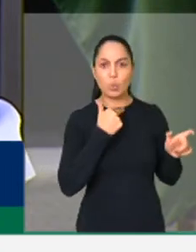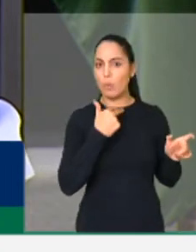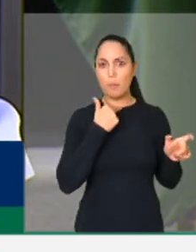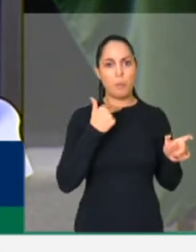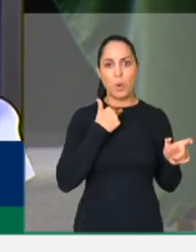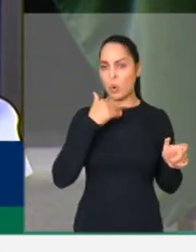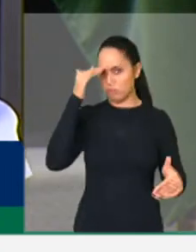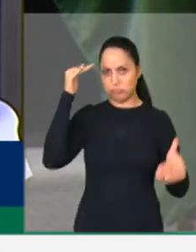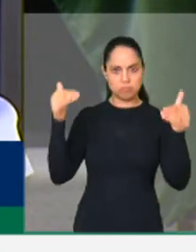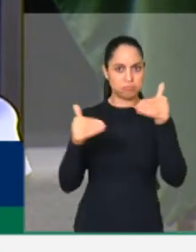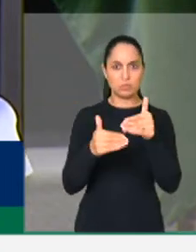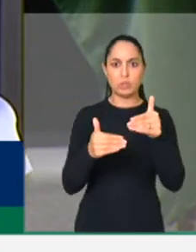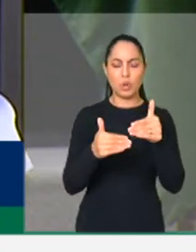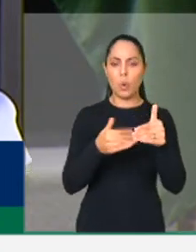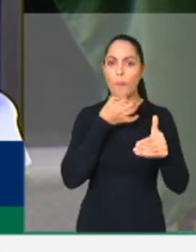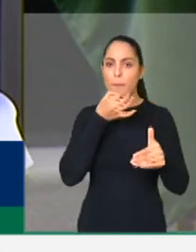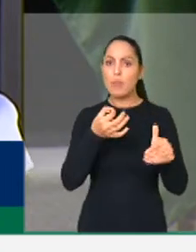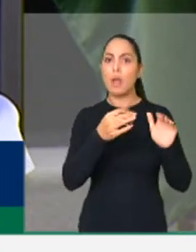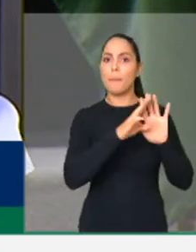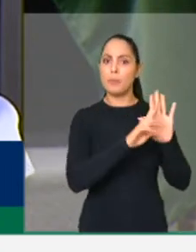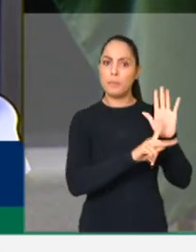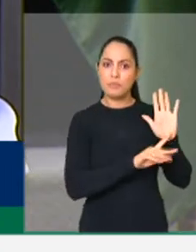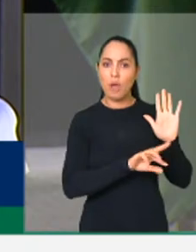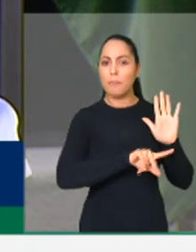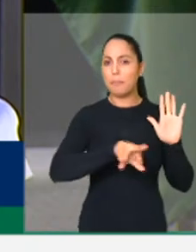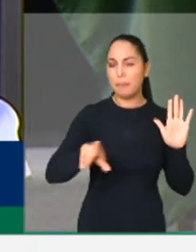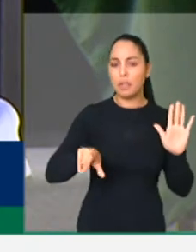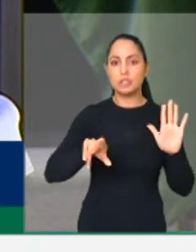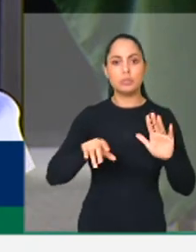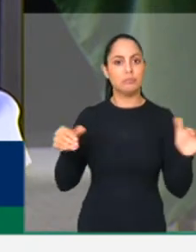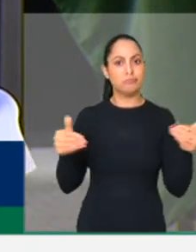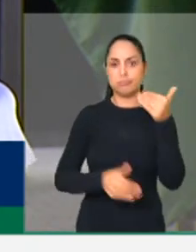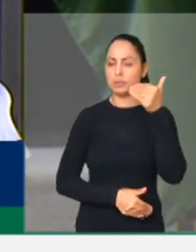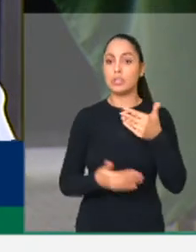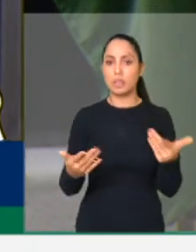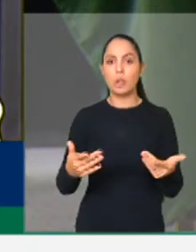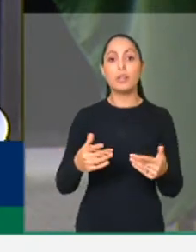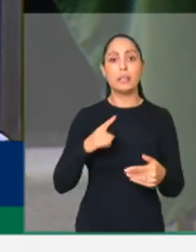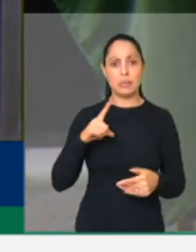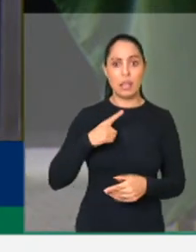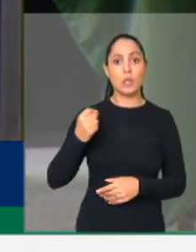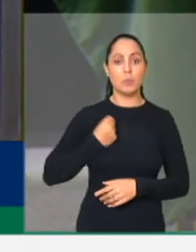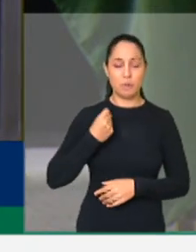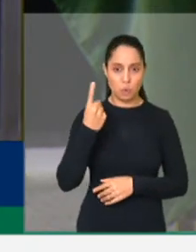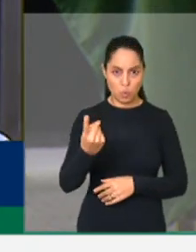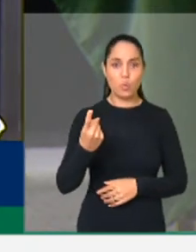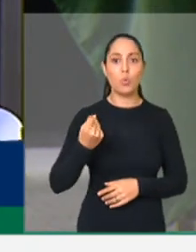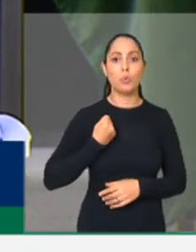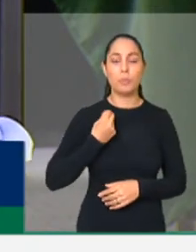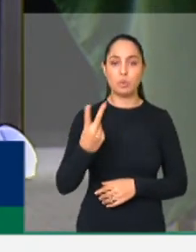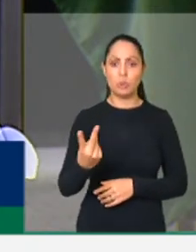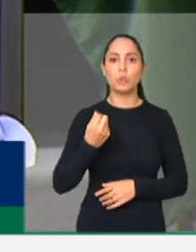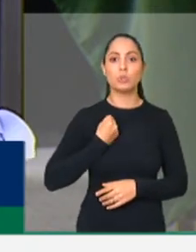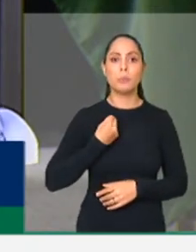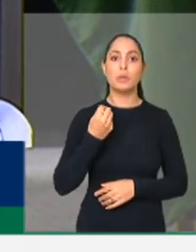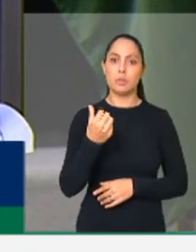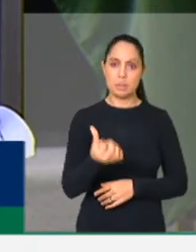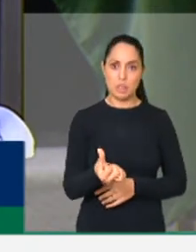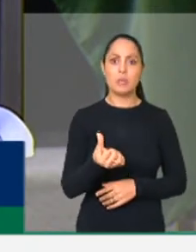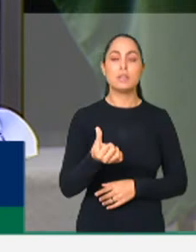EXAMES FINANCEIRA DAS MEDIDAS PROVISÓRIAS RECEITAS OU DESPESAS PÚBLICAS DA UNIÃO E DA IMPLICÂNCIA QUANTO AO